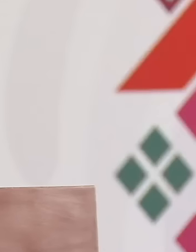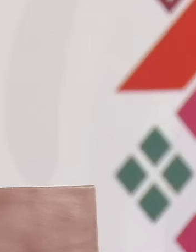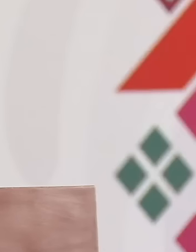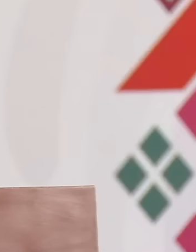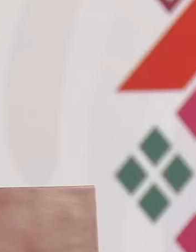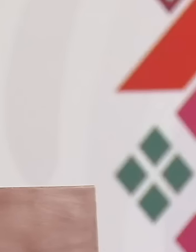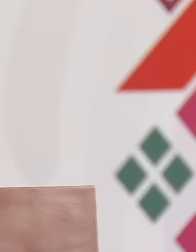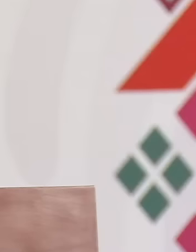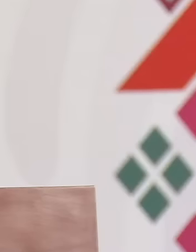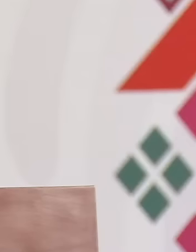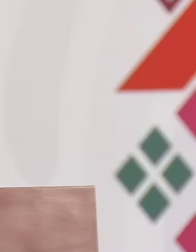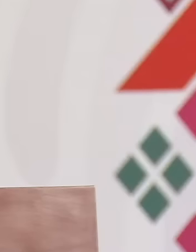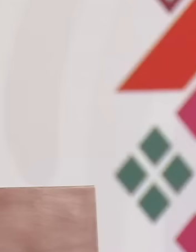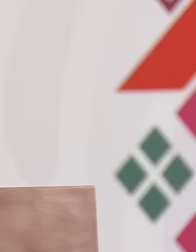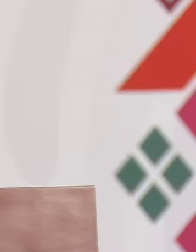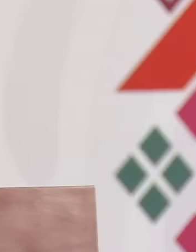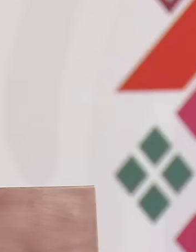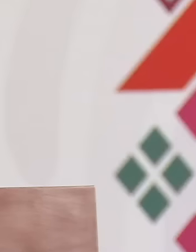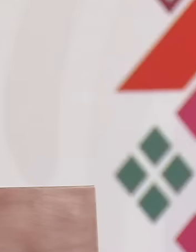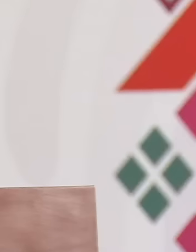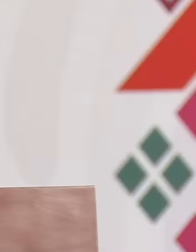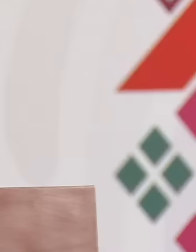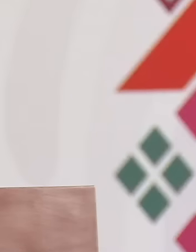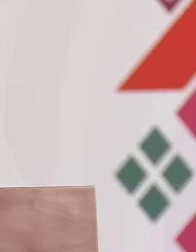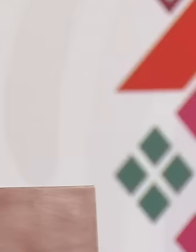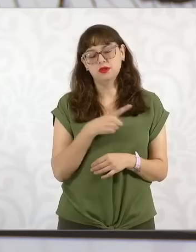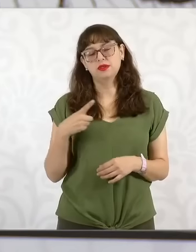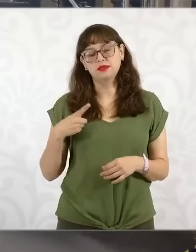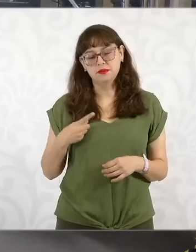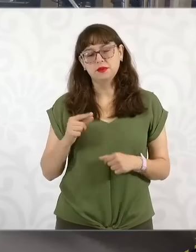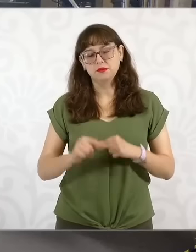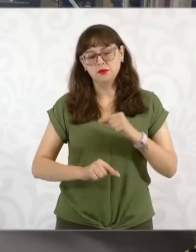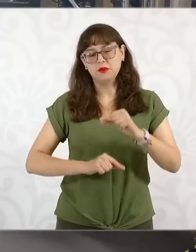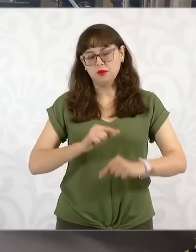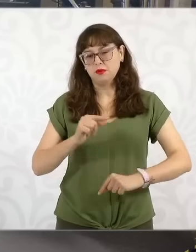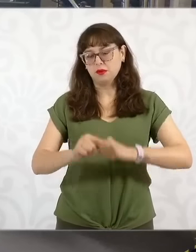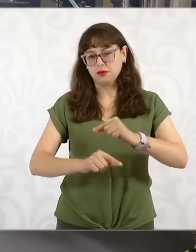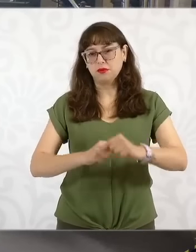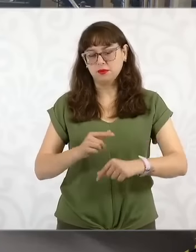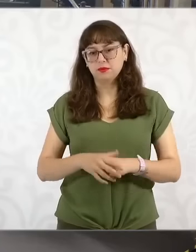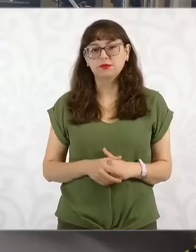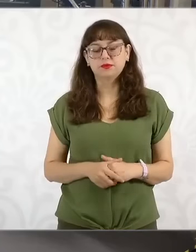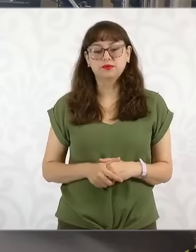que estaban ahí, que esta persona era inocente. Perfecto. Gracias, secretario. Y si me permite una